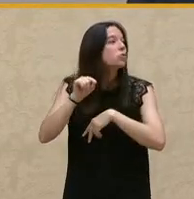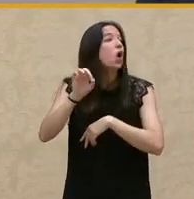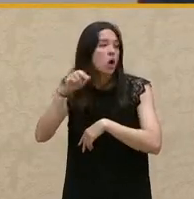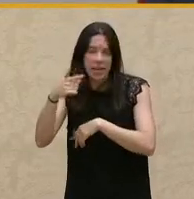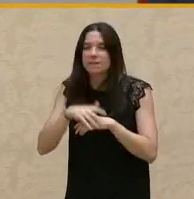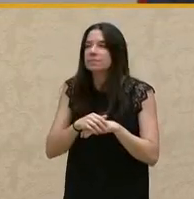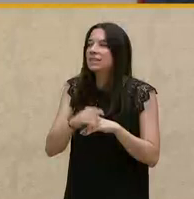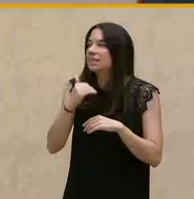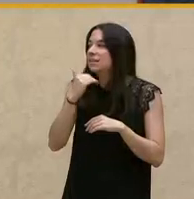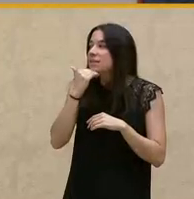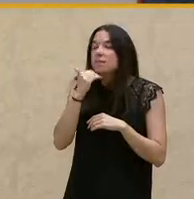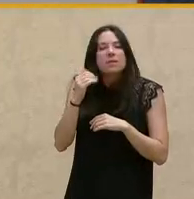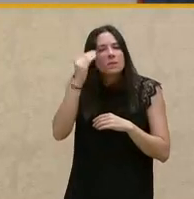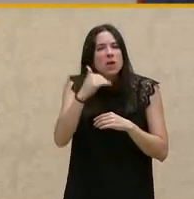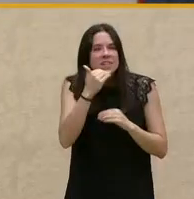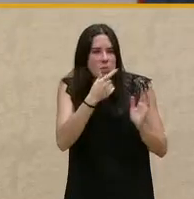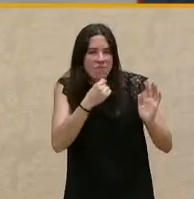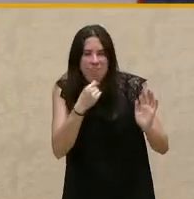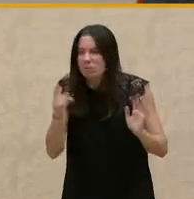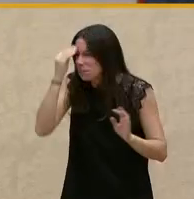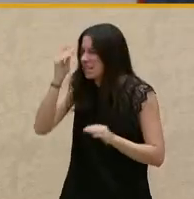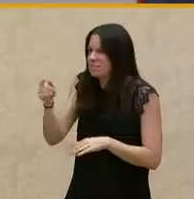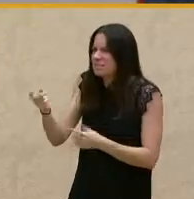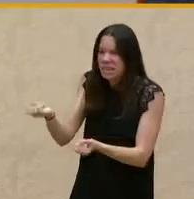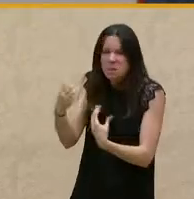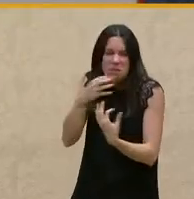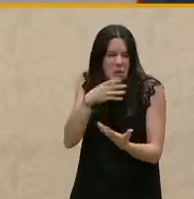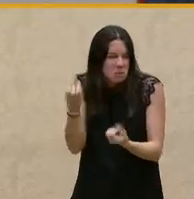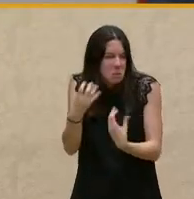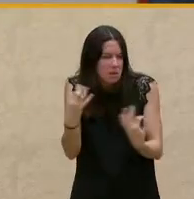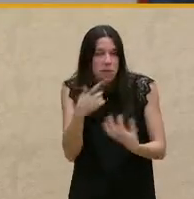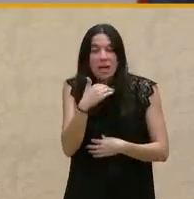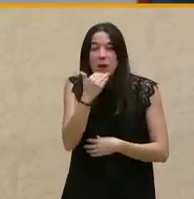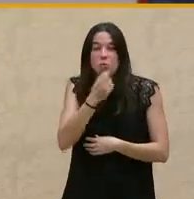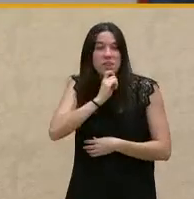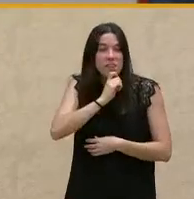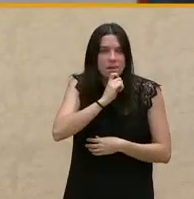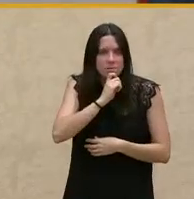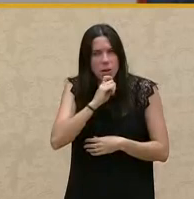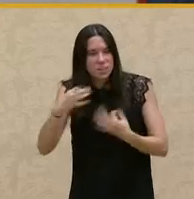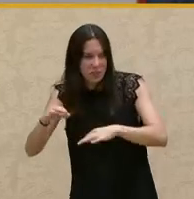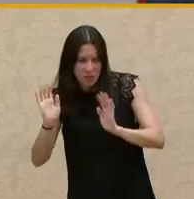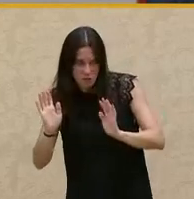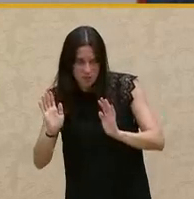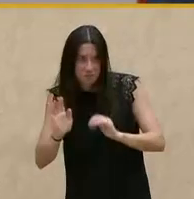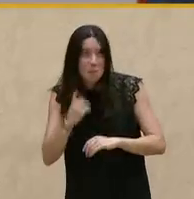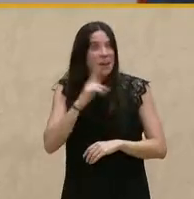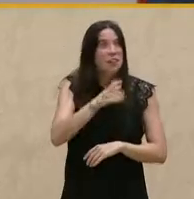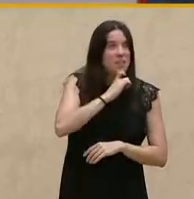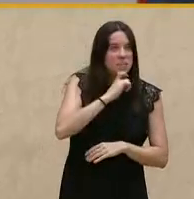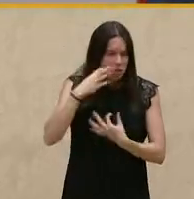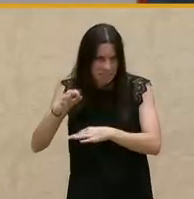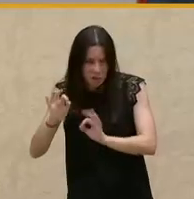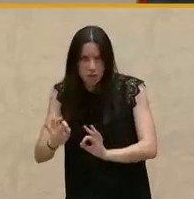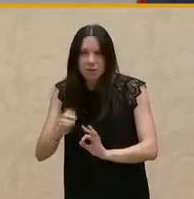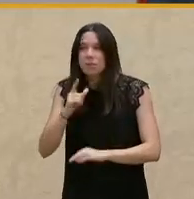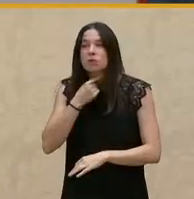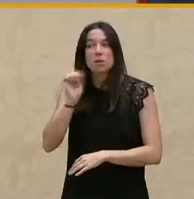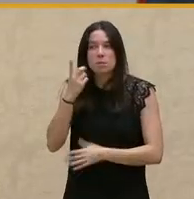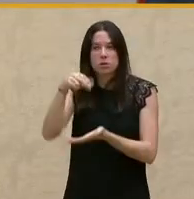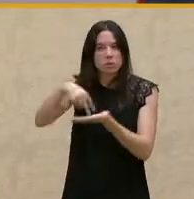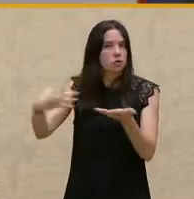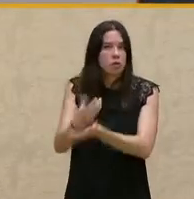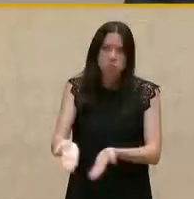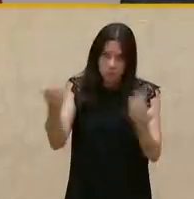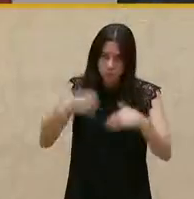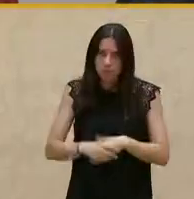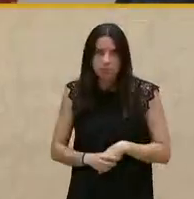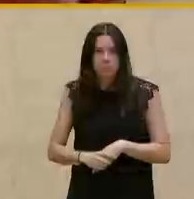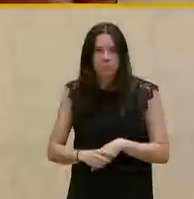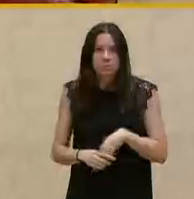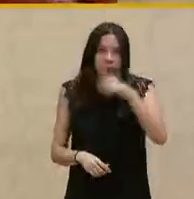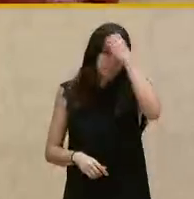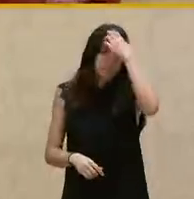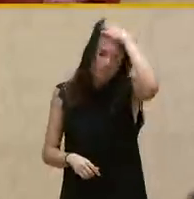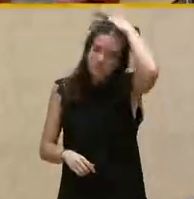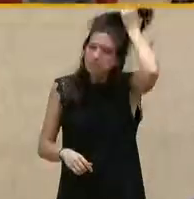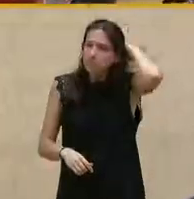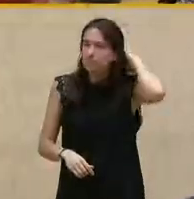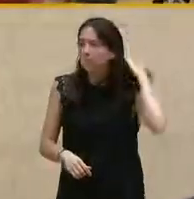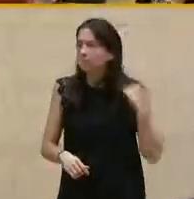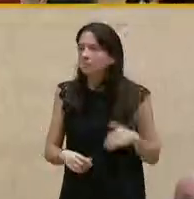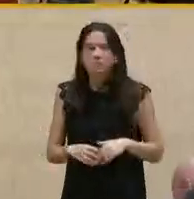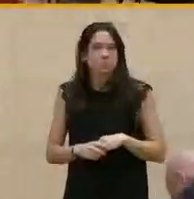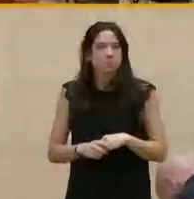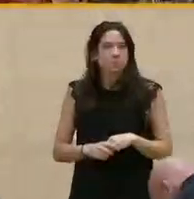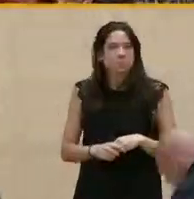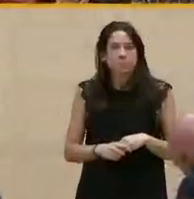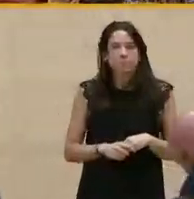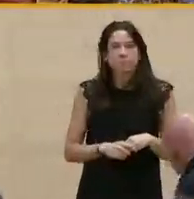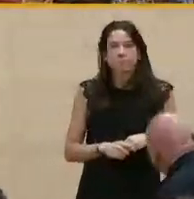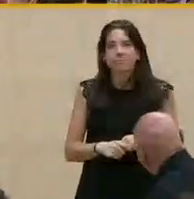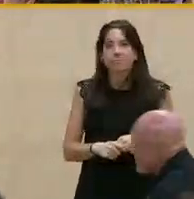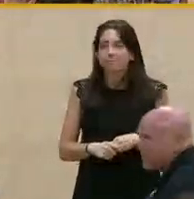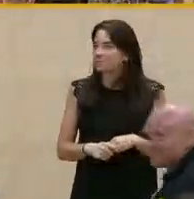¿Y esta qué nos va a decir ahora? Os pediría que os levantéis todos. Yo estoy sentada para poder